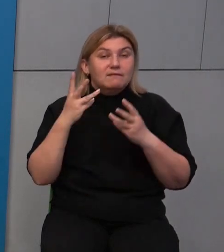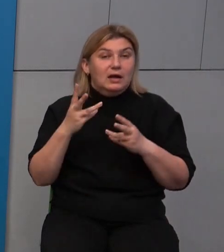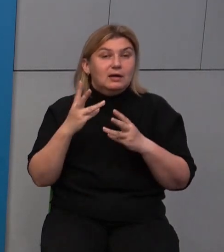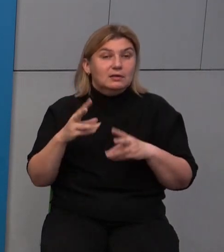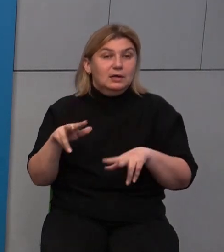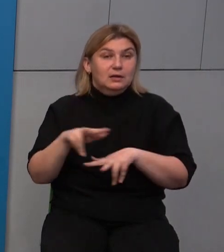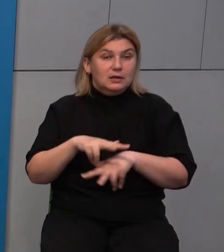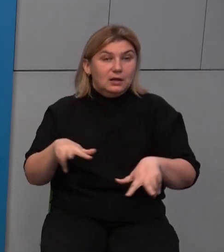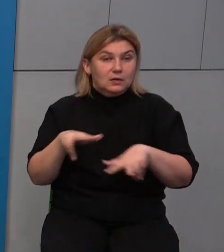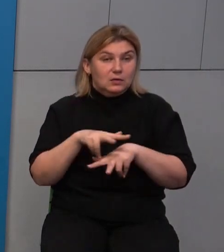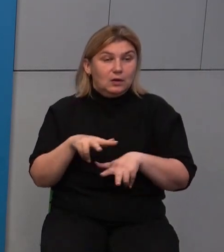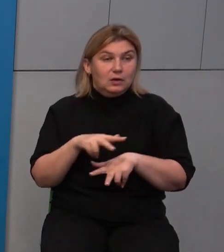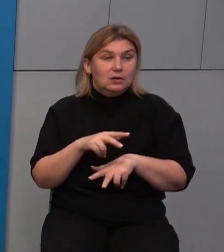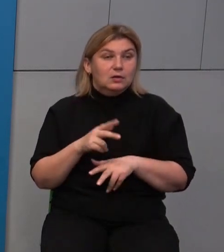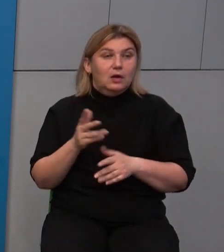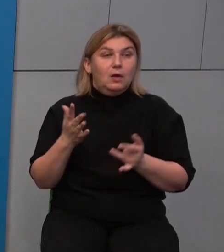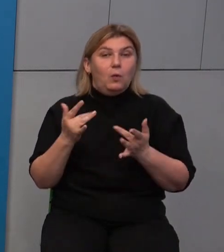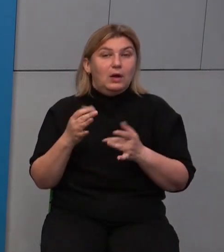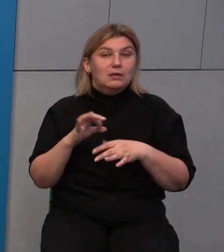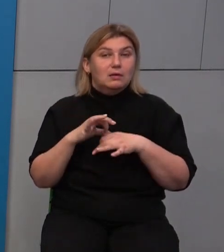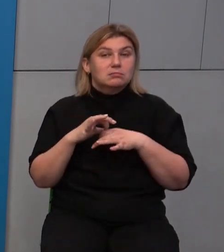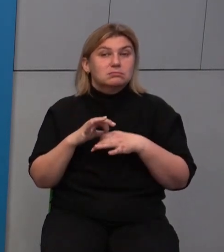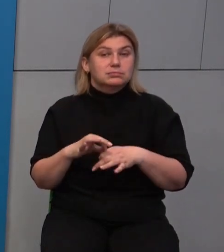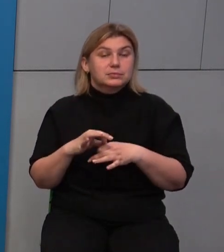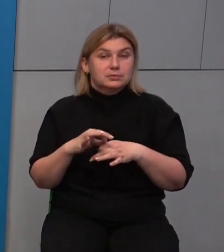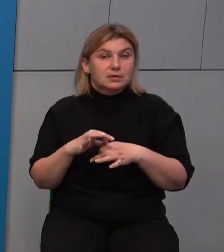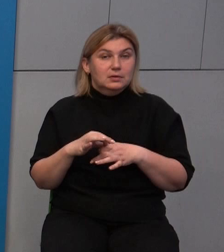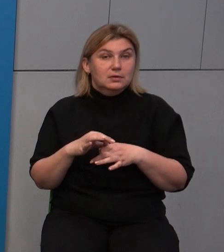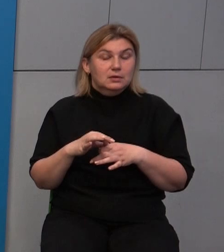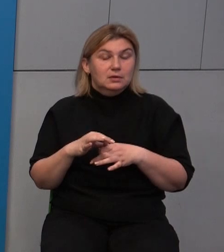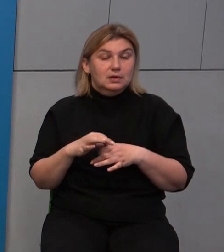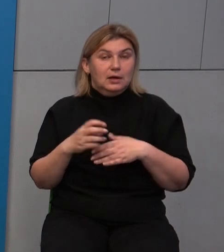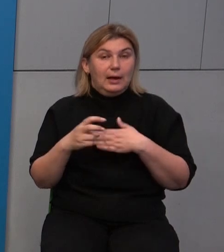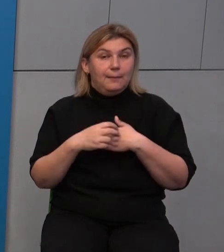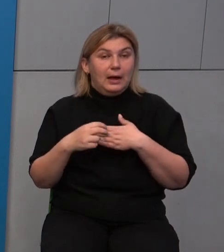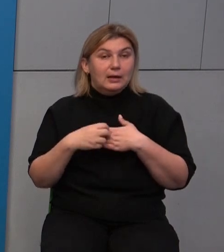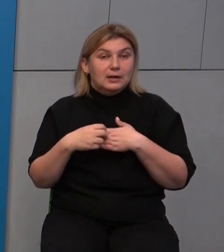I to nie jest tak łatwo prowadzić badania biograficzne,